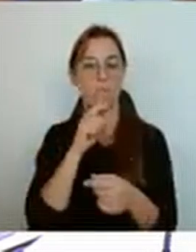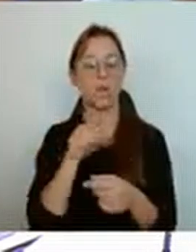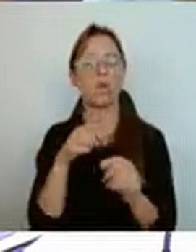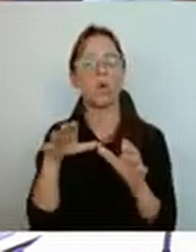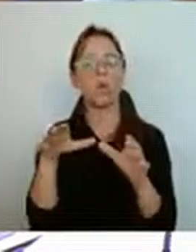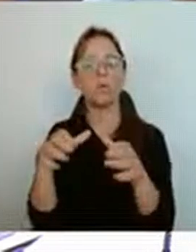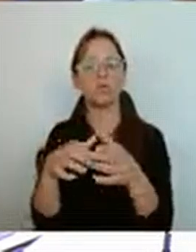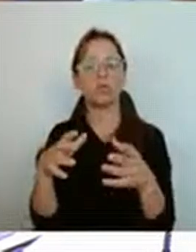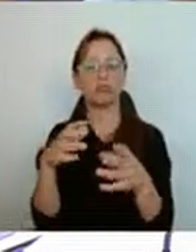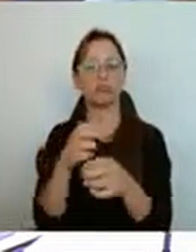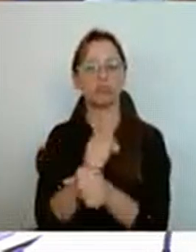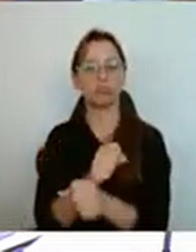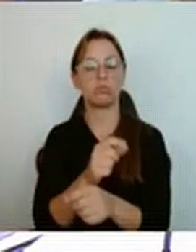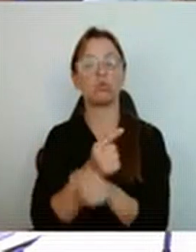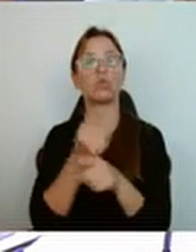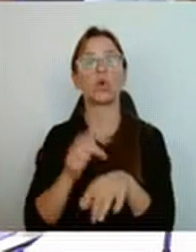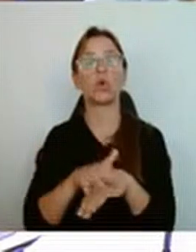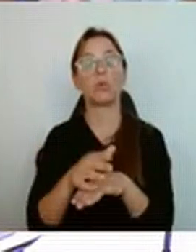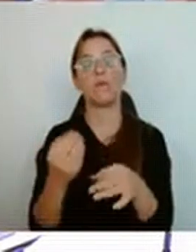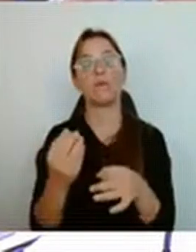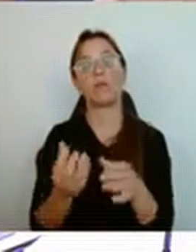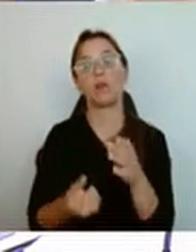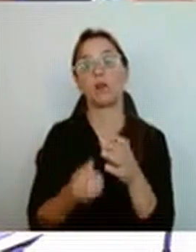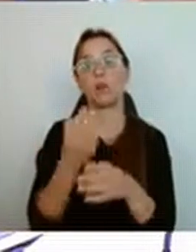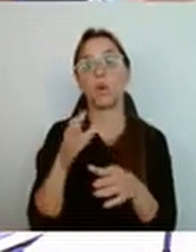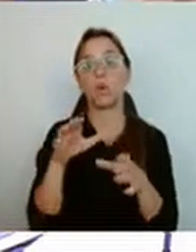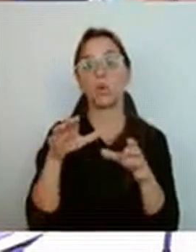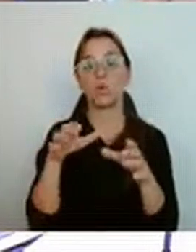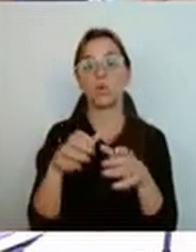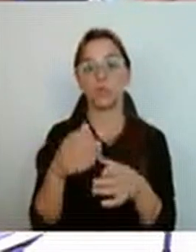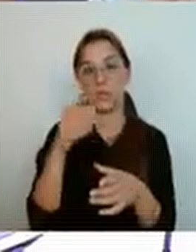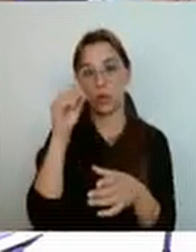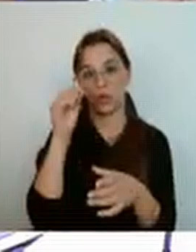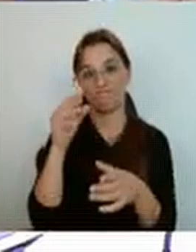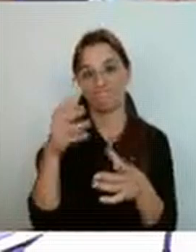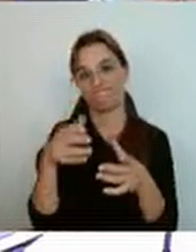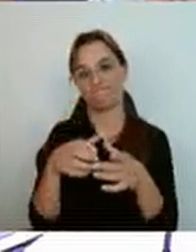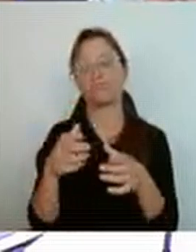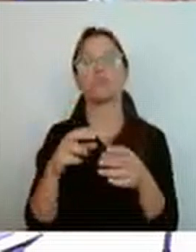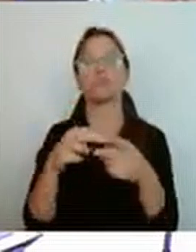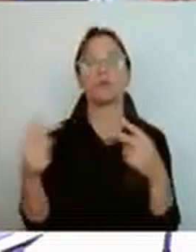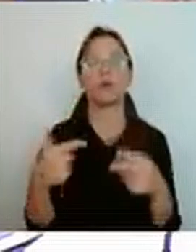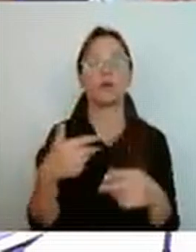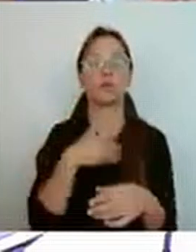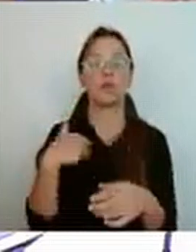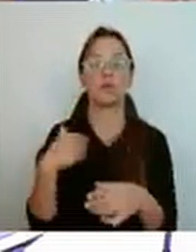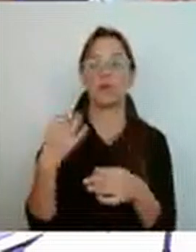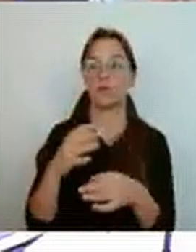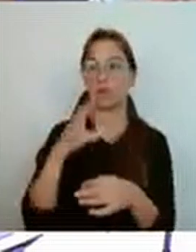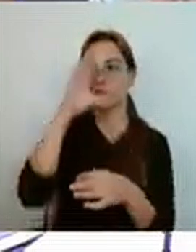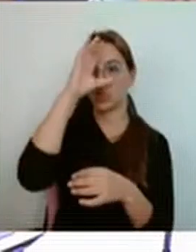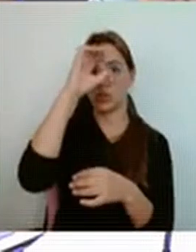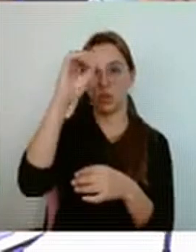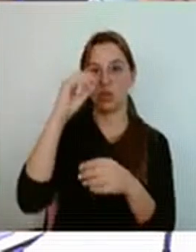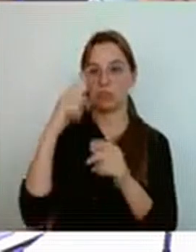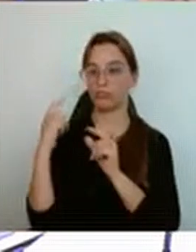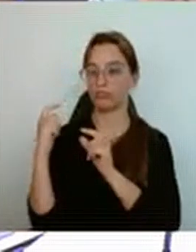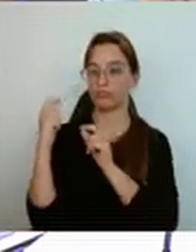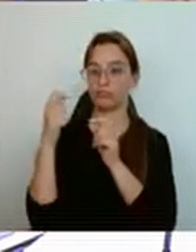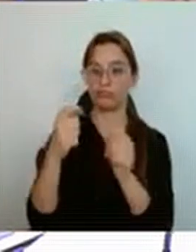Municipal de Saúde, concretizado o quadro de transferência de competências dos Estado Central para os órgãos municipais